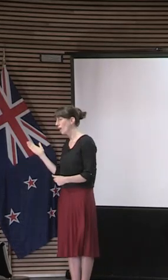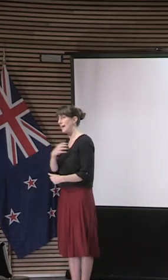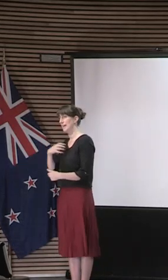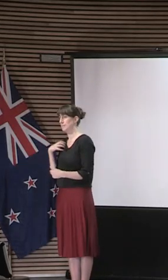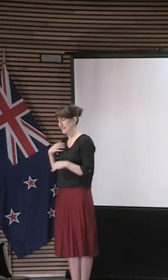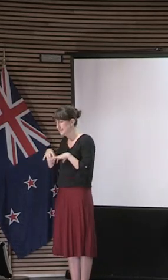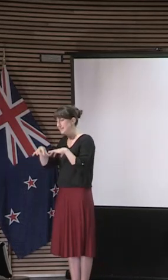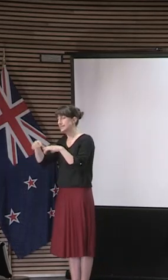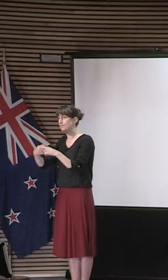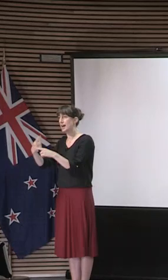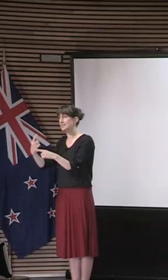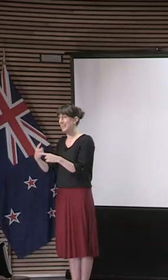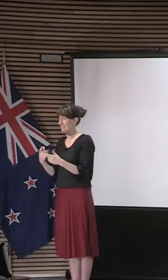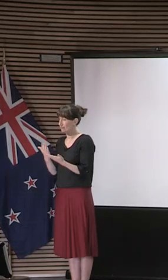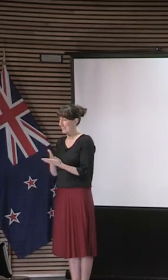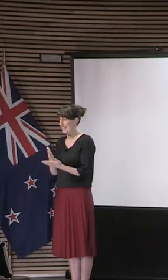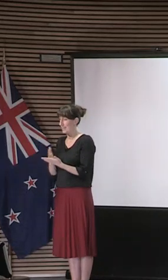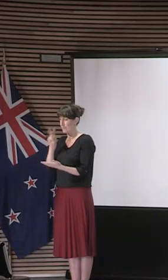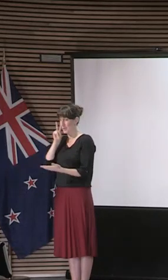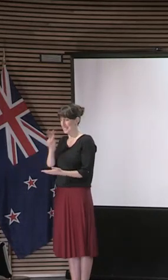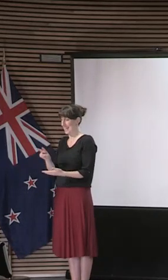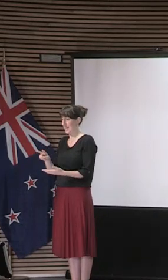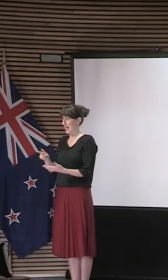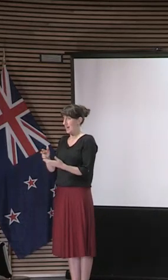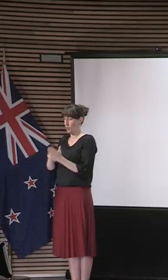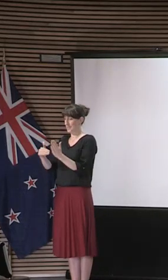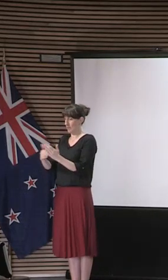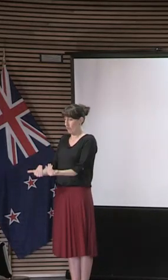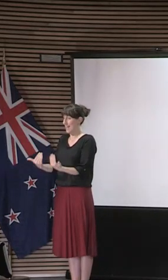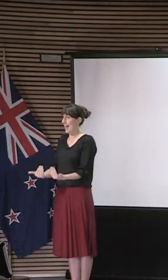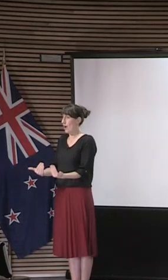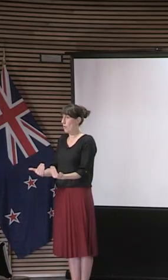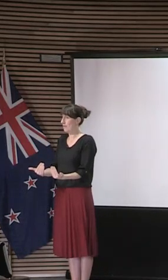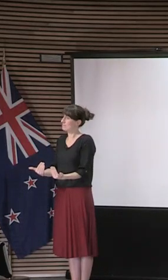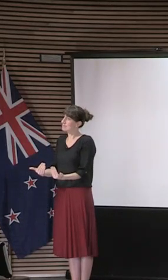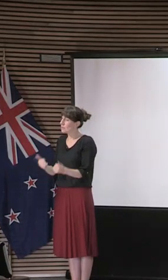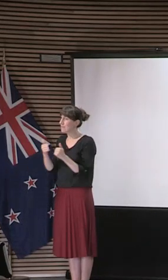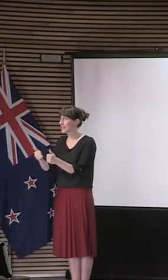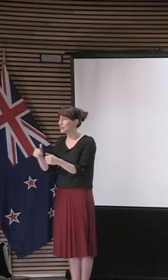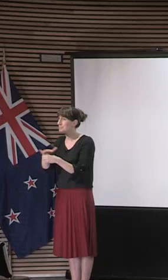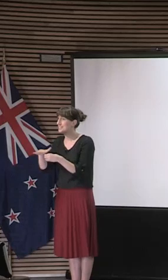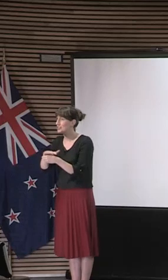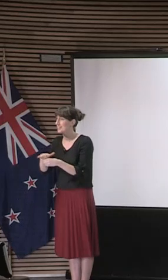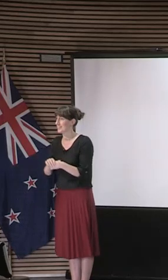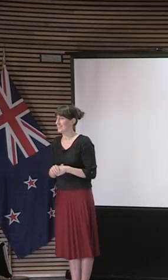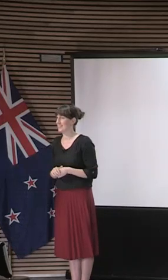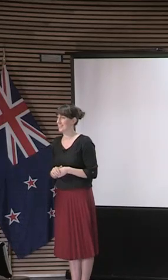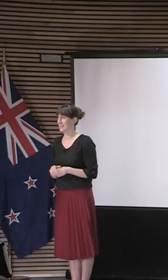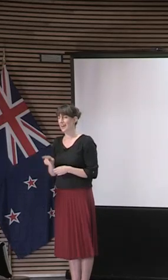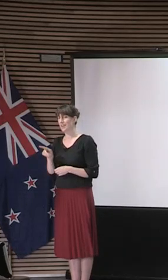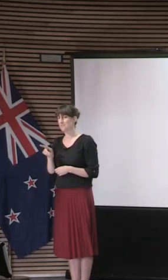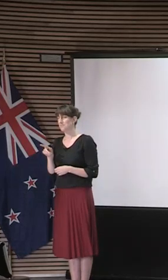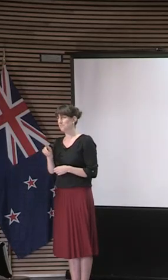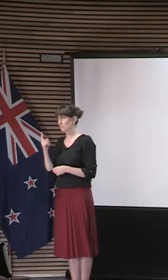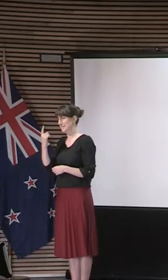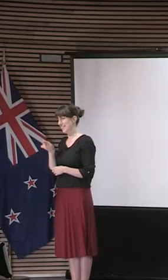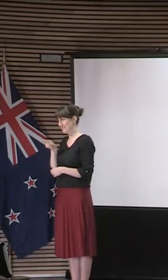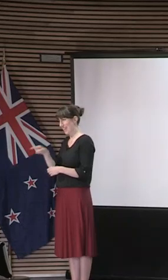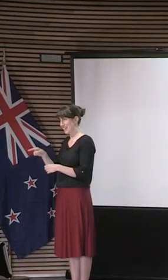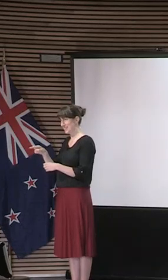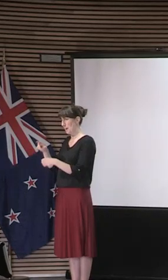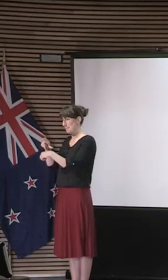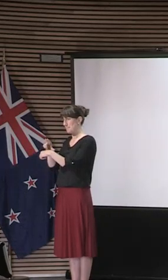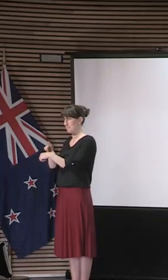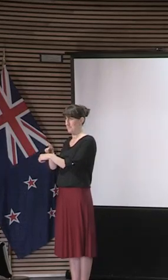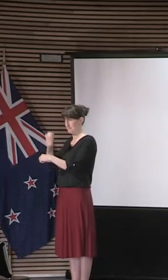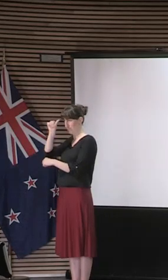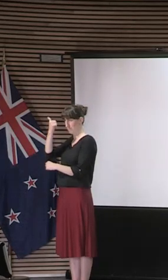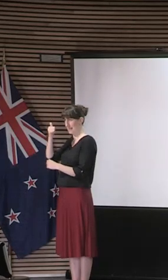urupare tino koa. Ehara i te mea